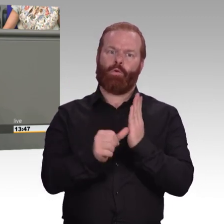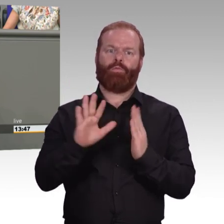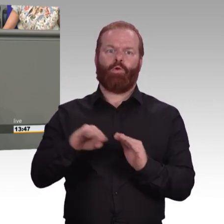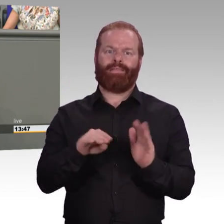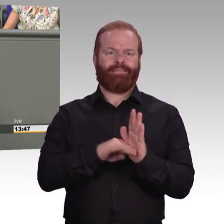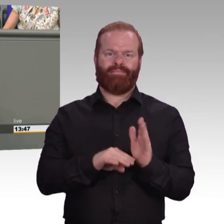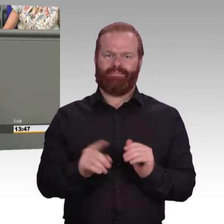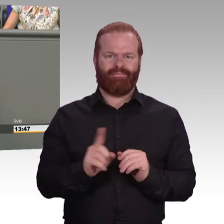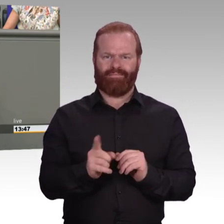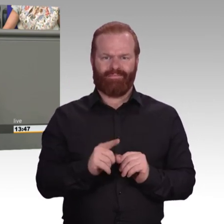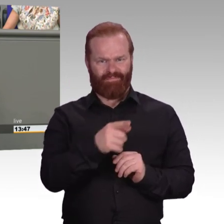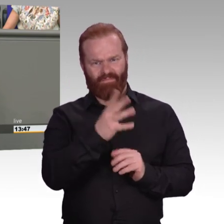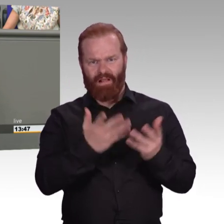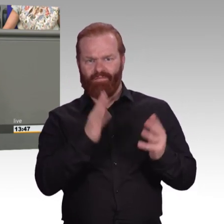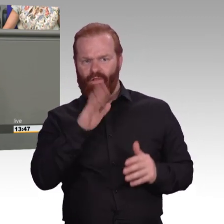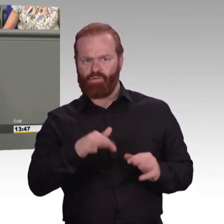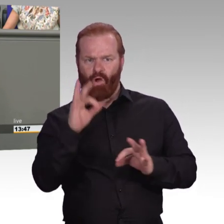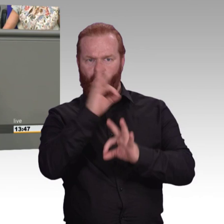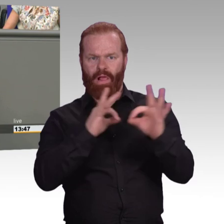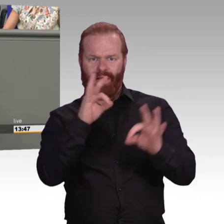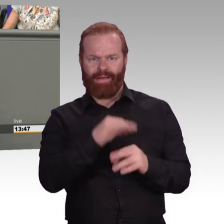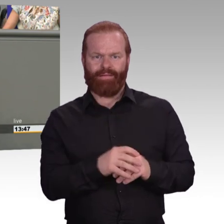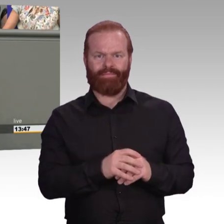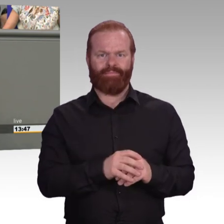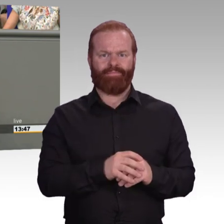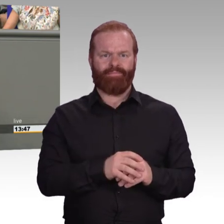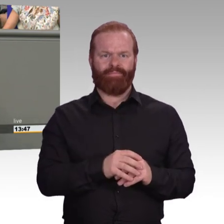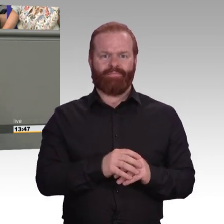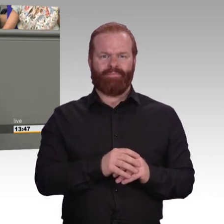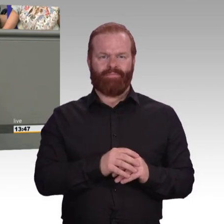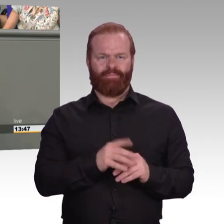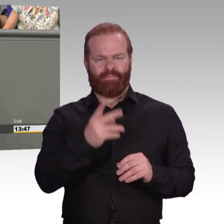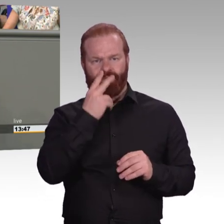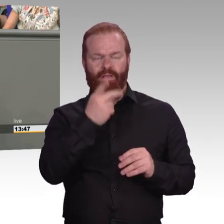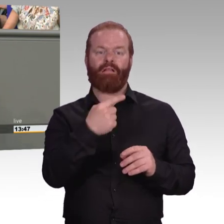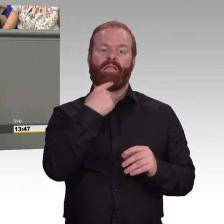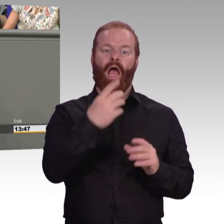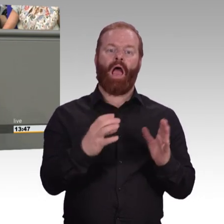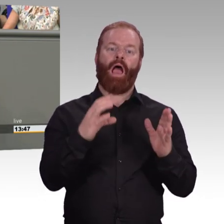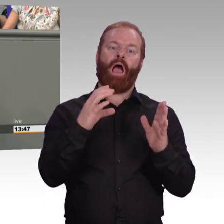von den Familien nicht getrennt werden. Das was in Artikel 6 Absatz 2 geregelt ist, reicht völlig aus.